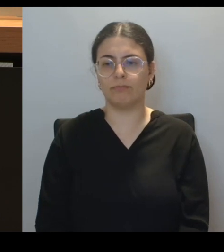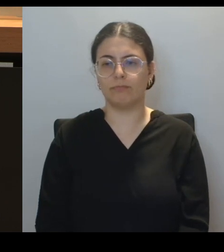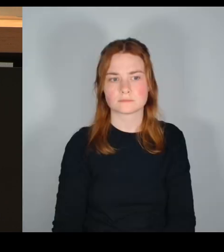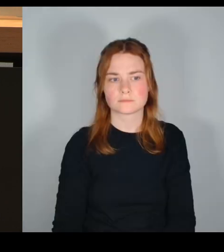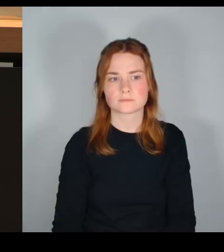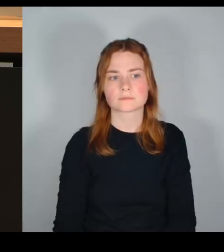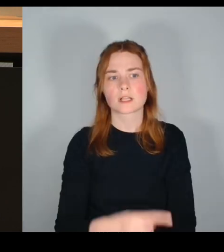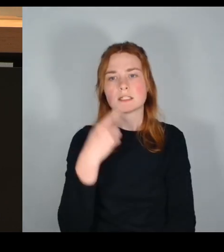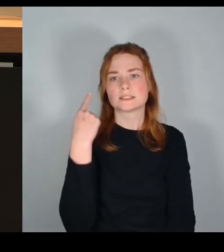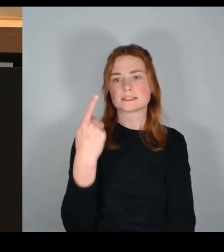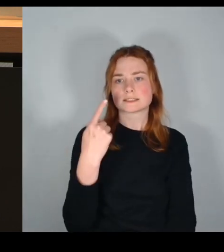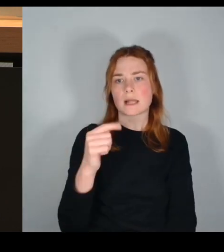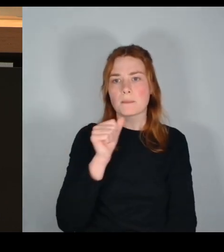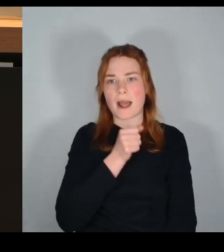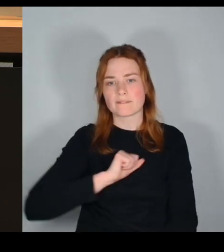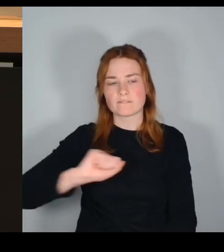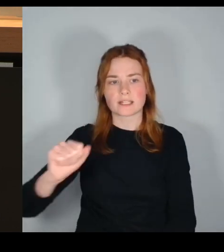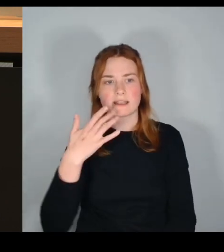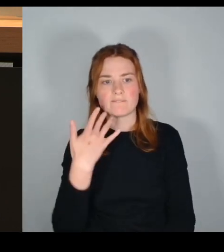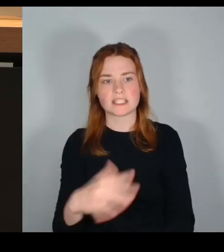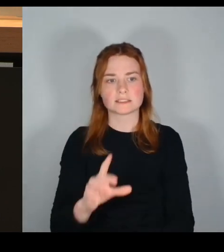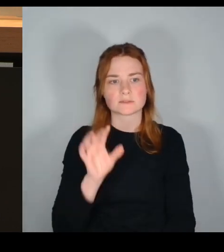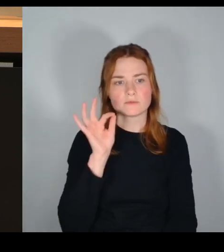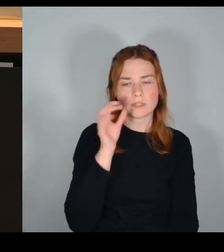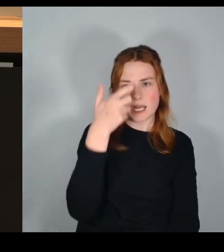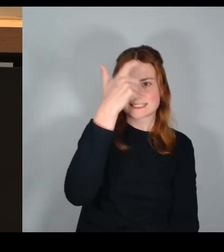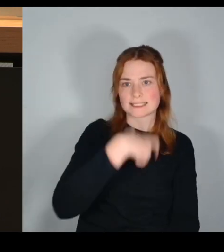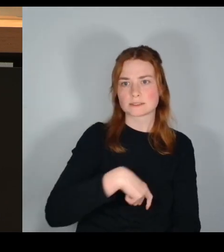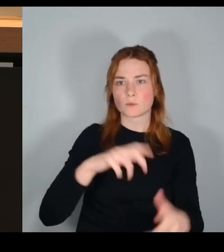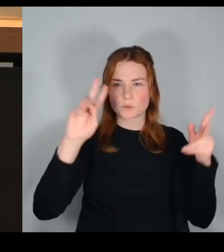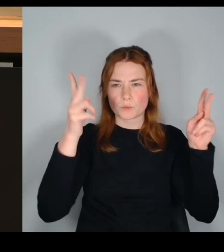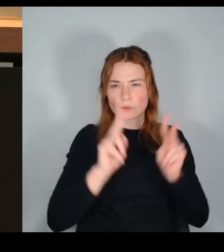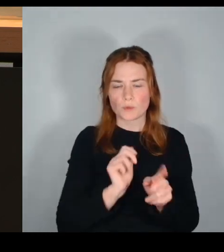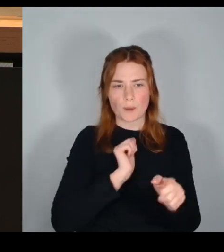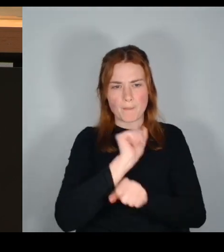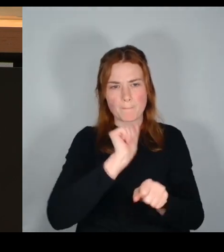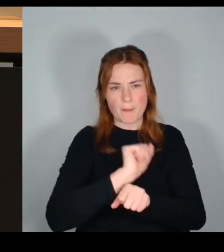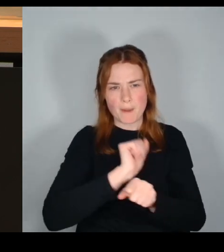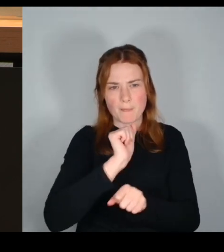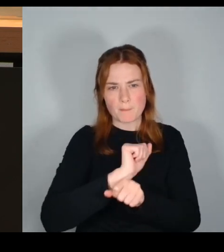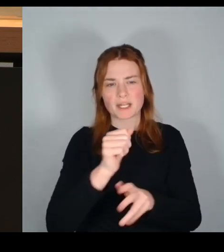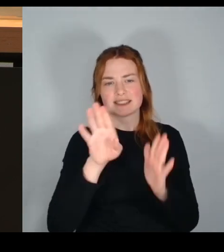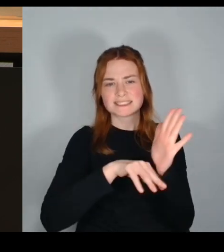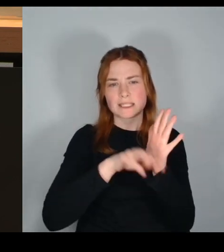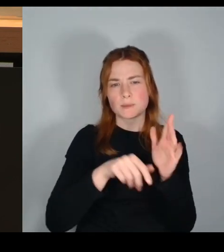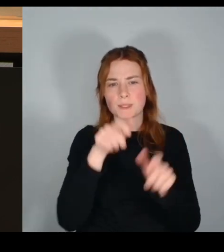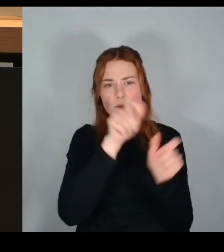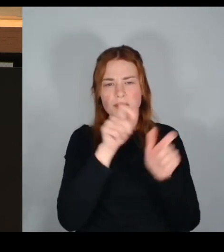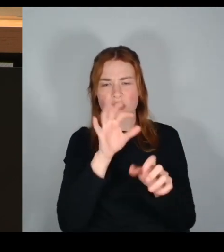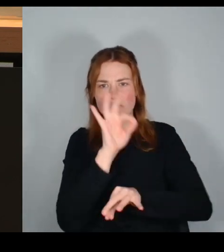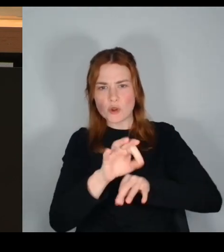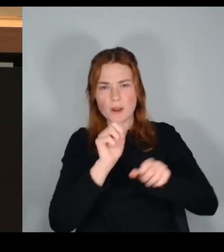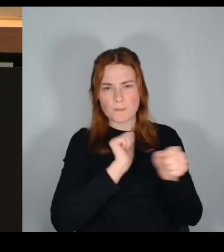Berlin hat einen besonderen Menschen verloren. Basu wird in unseren Kämpfen weiterleben. Vielen Dank.